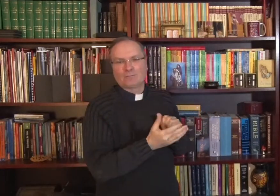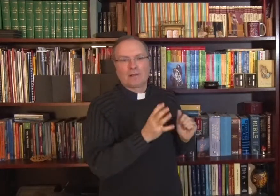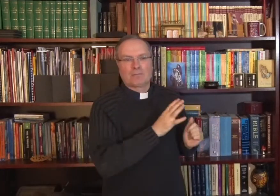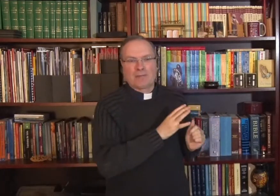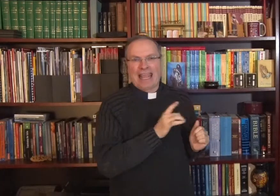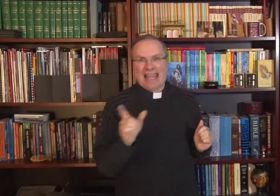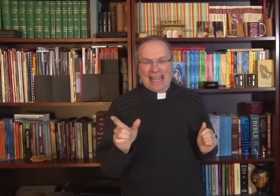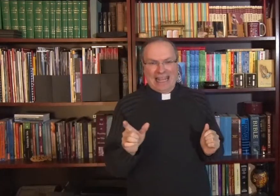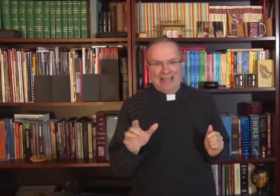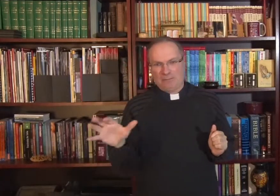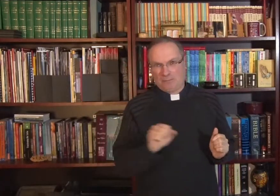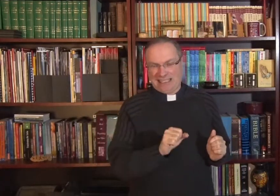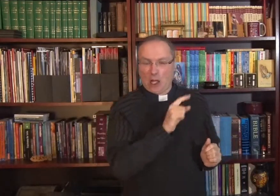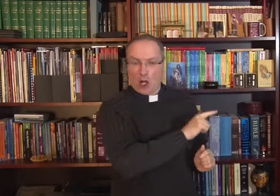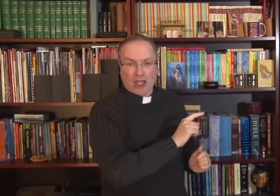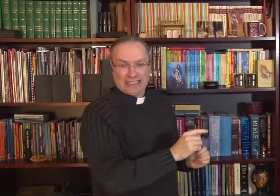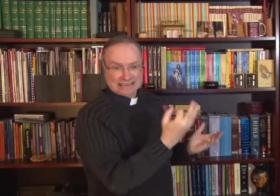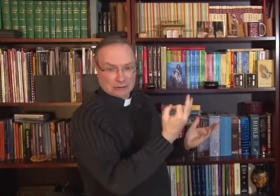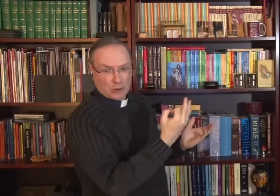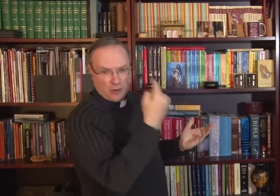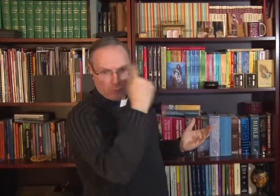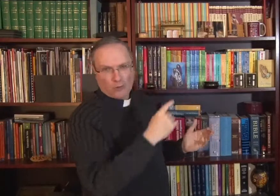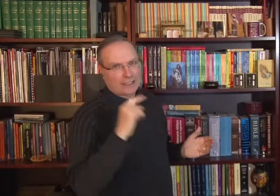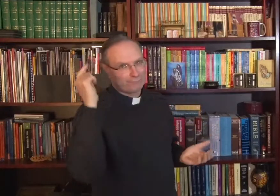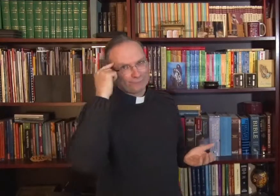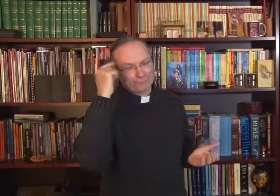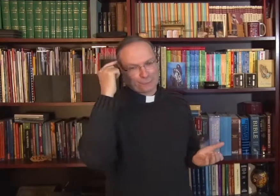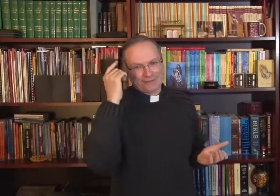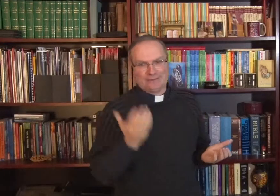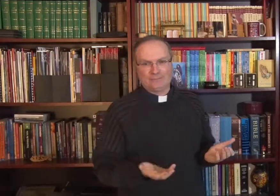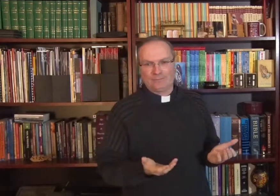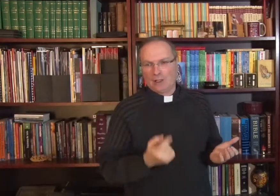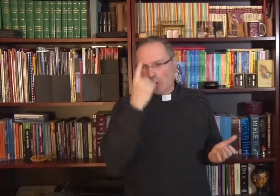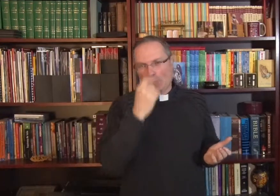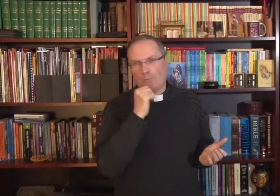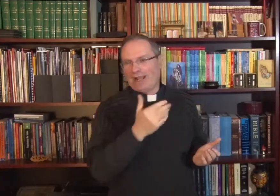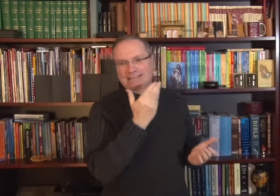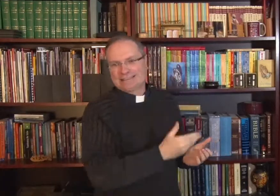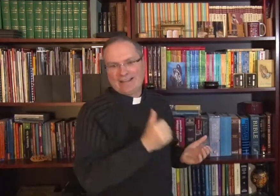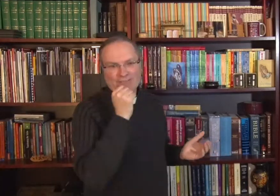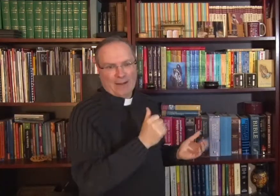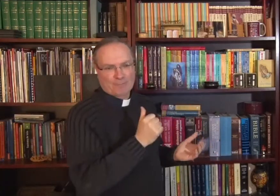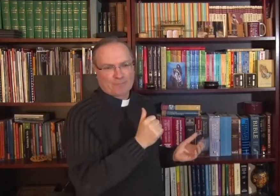mais ils prirent leurs discours pour des absurdités, ils ne crurent pas ces femmes.